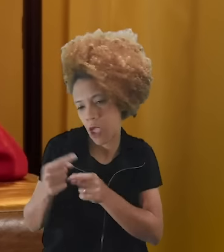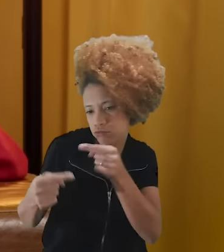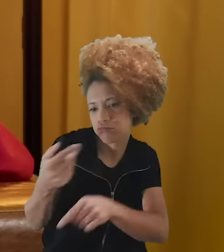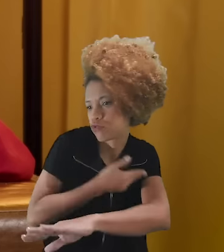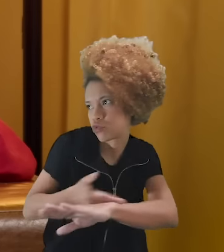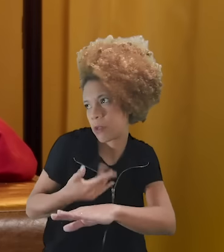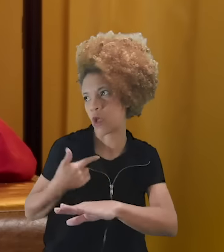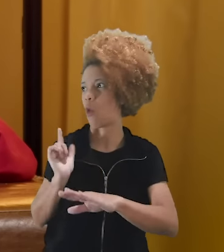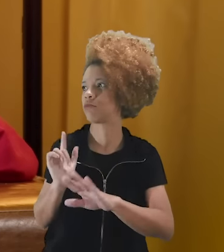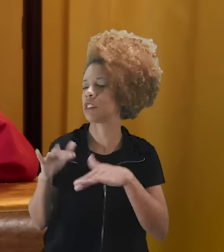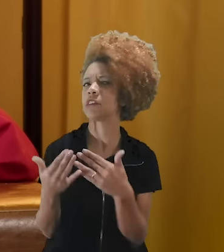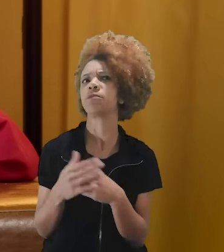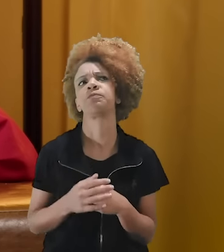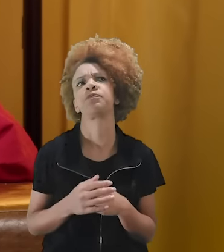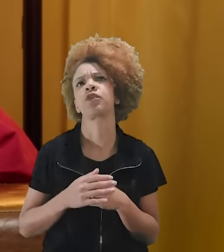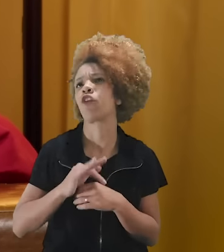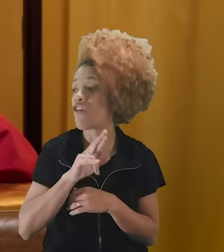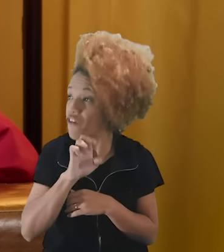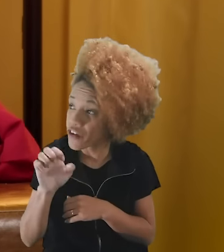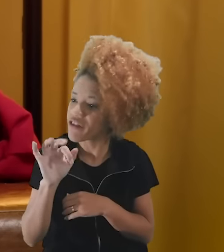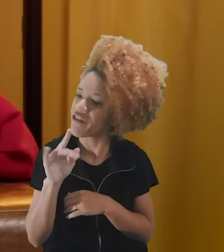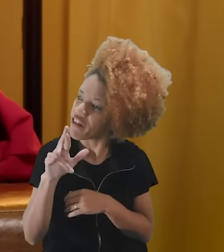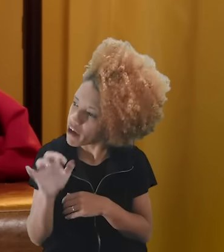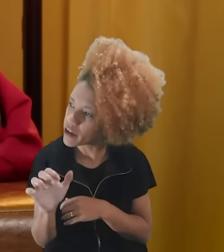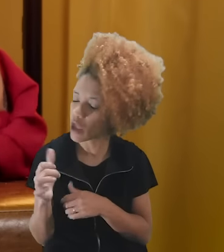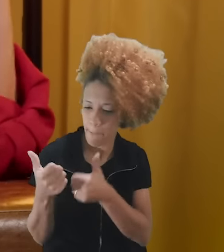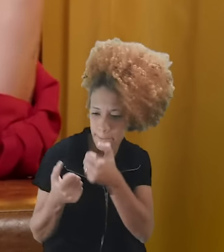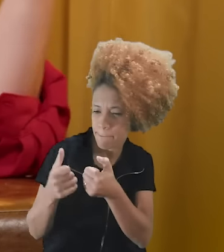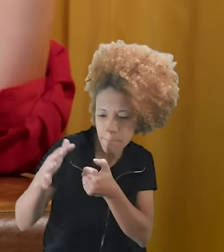pessoa que a gente tá acostumado e o o free Fire é um Battle Royale que é mais uma batalha com todo